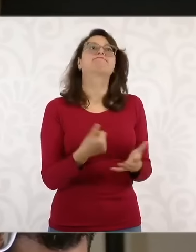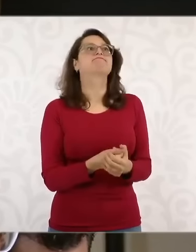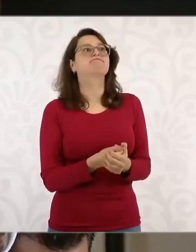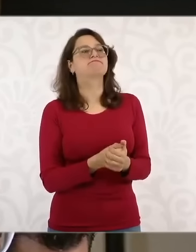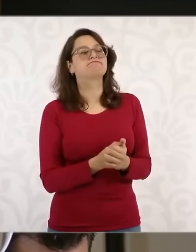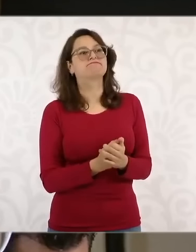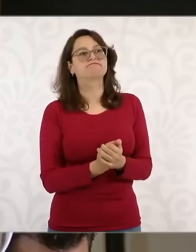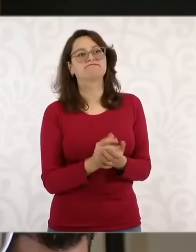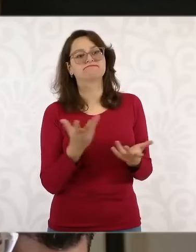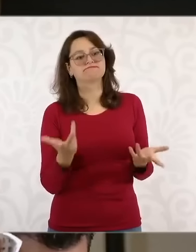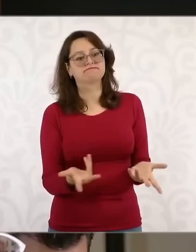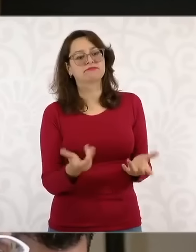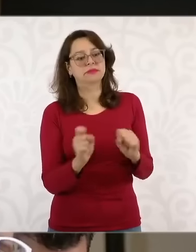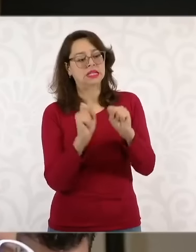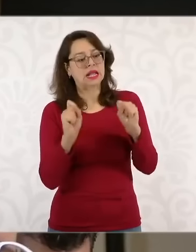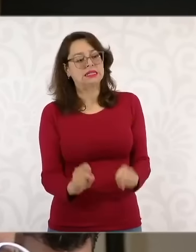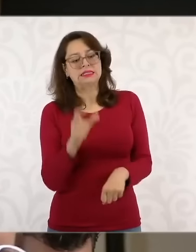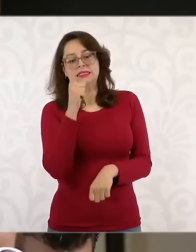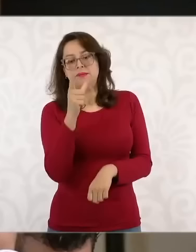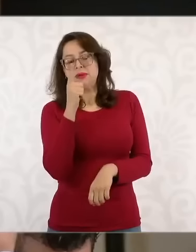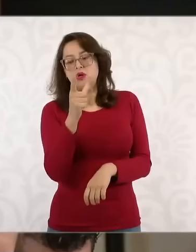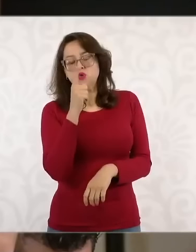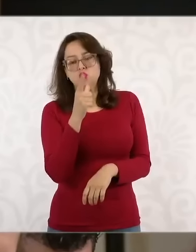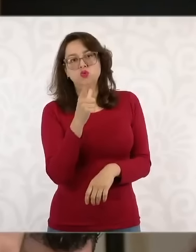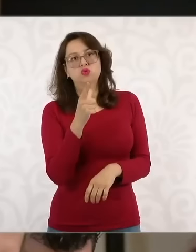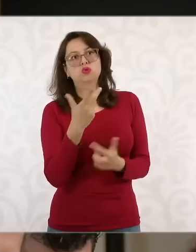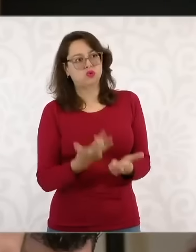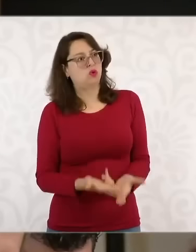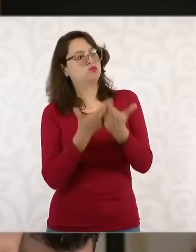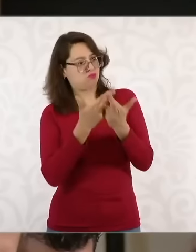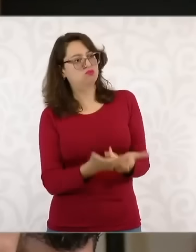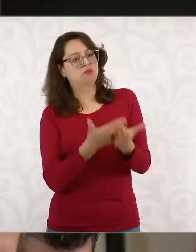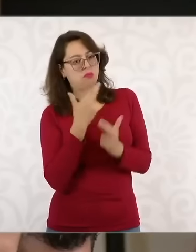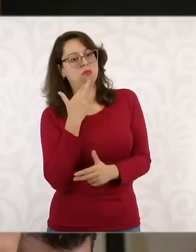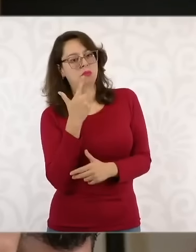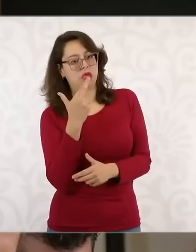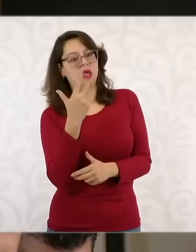déficit de capacidad del sistema eléctrico nacional, pero de la parte de transmisión,